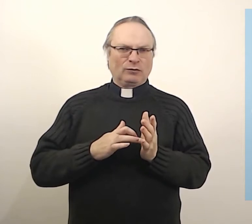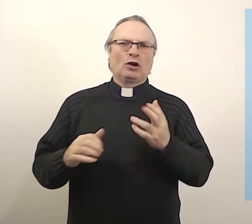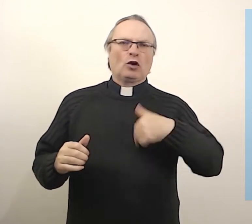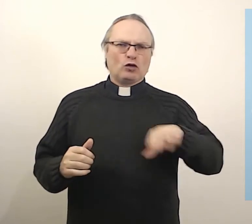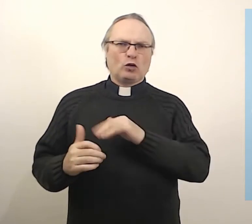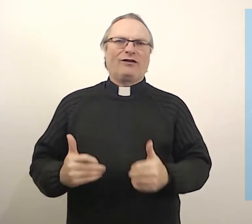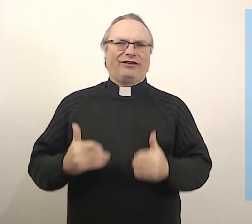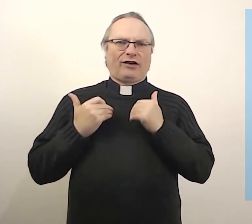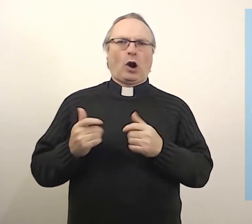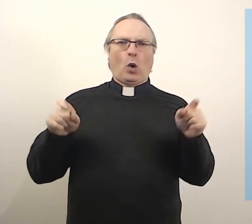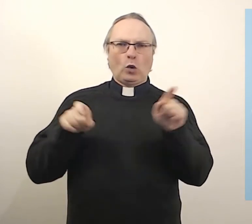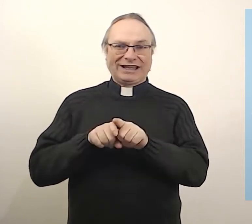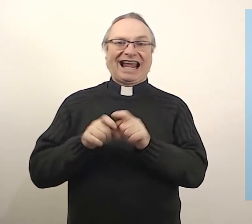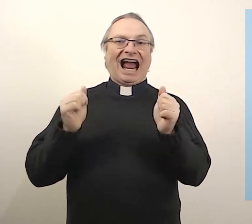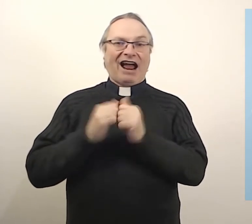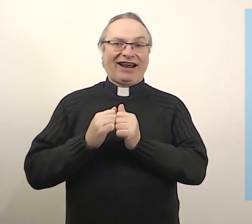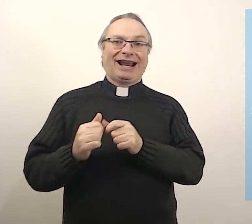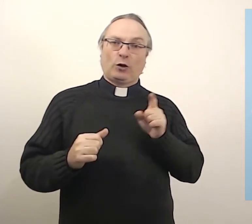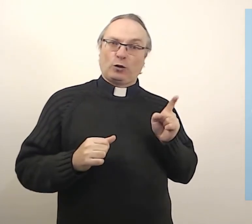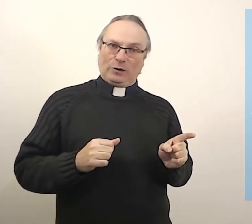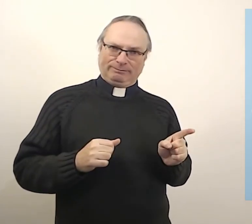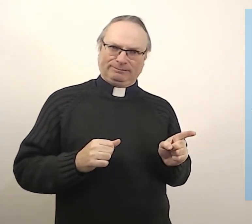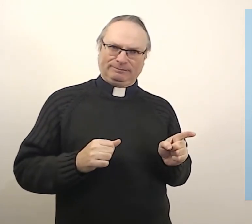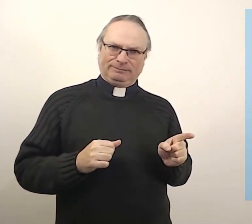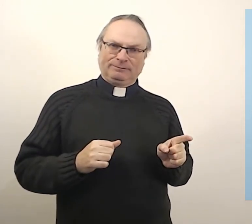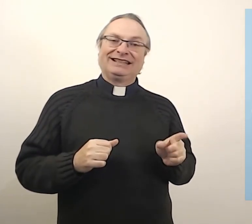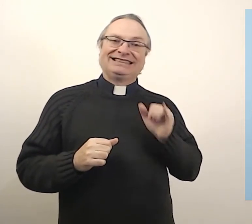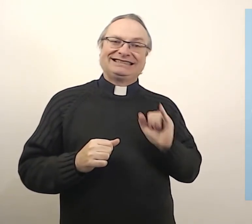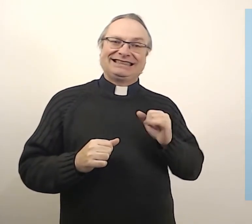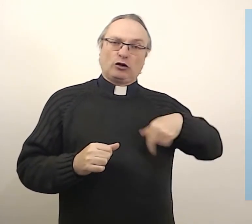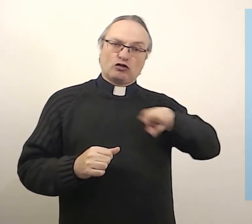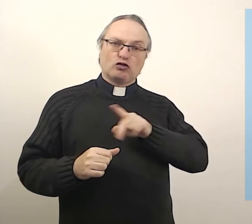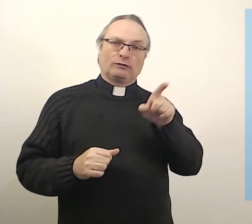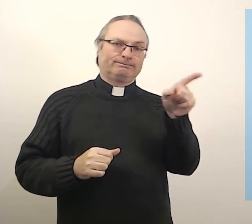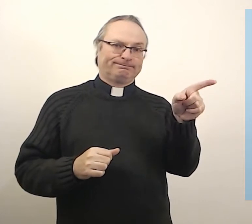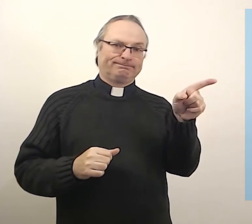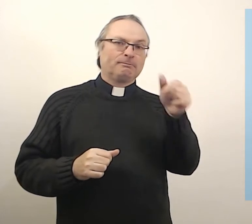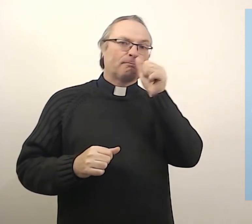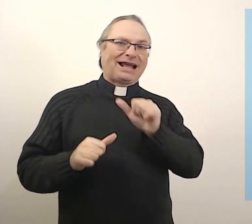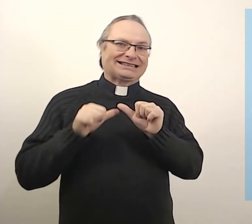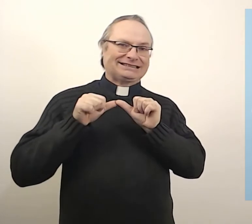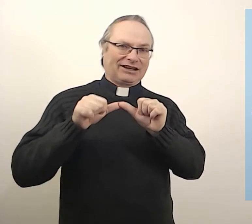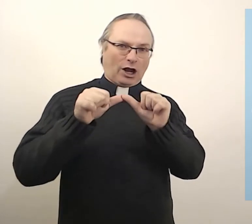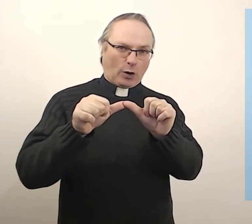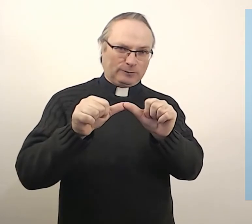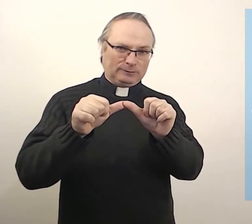nous vivrons aussi avec lui; si nous persévérons,